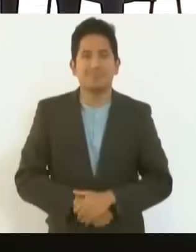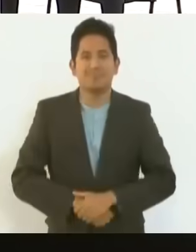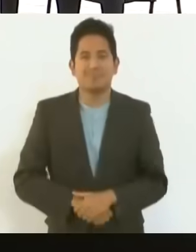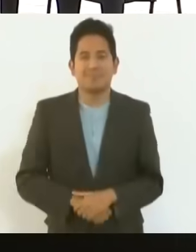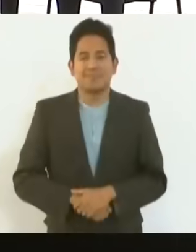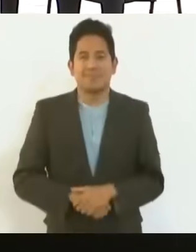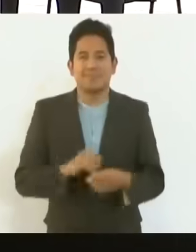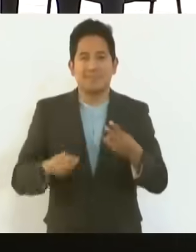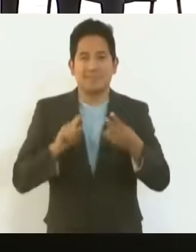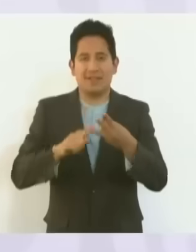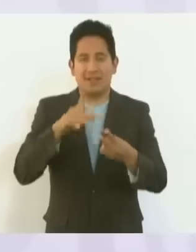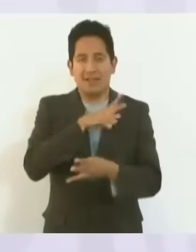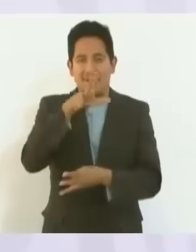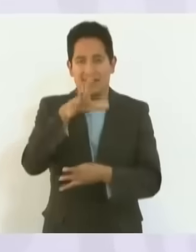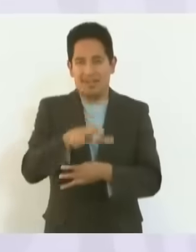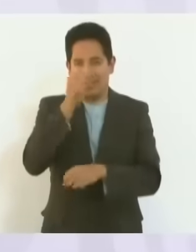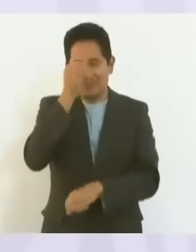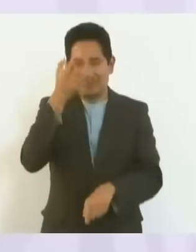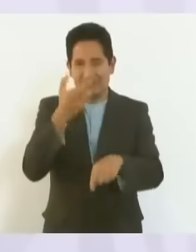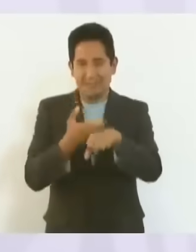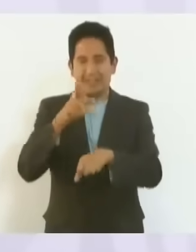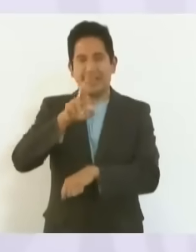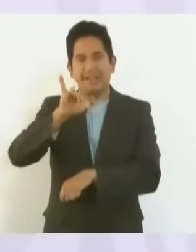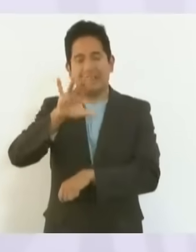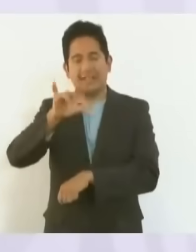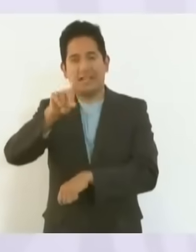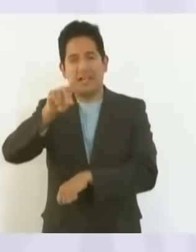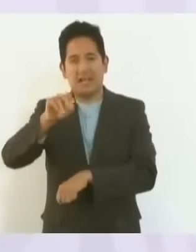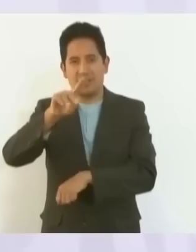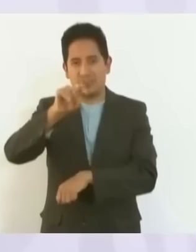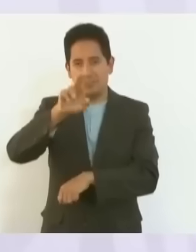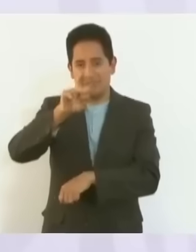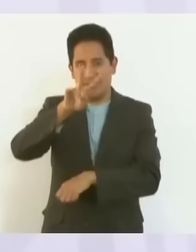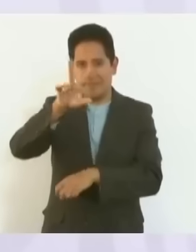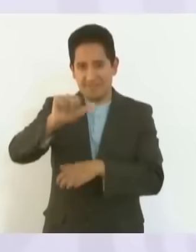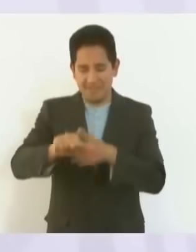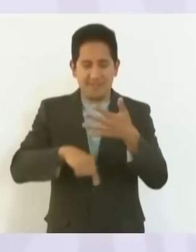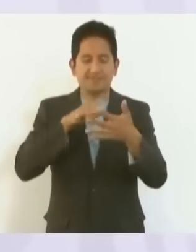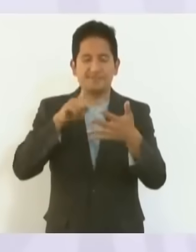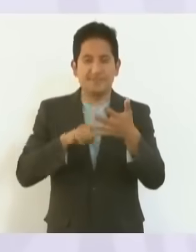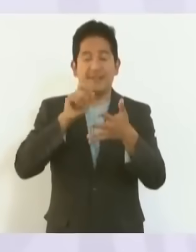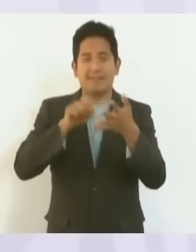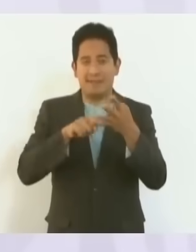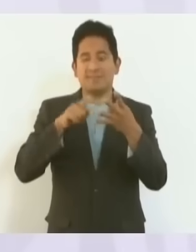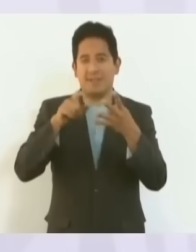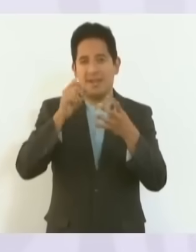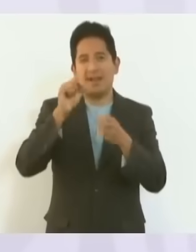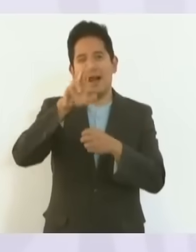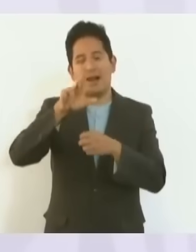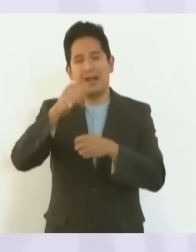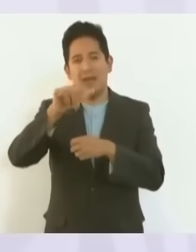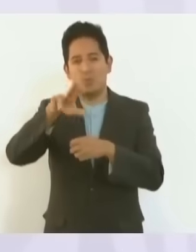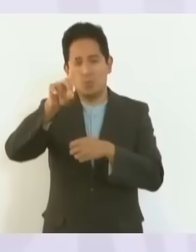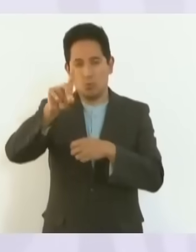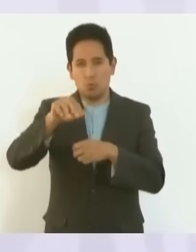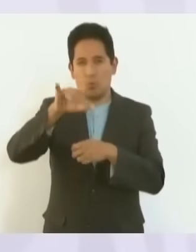al general secretario Ricardo Trevilla Trejo, al almirante secretario Raimundo Morales y